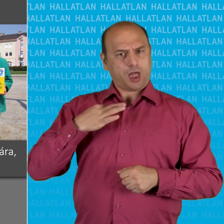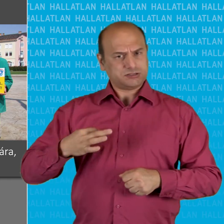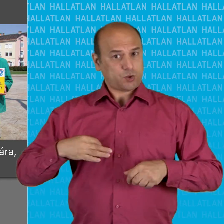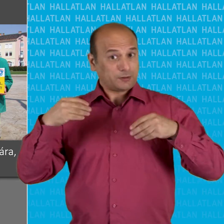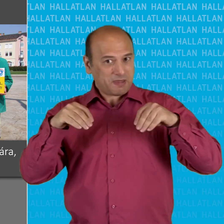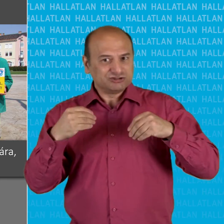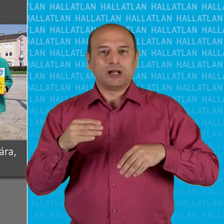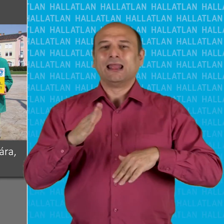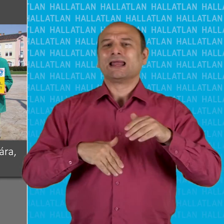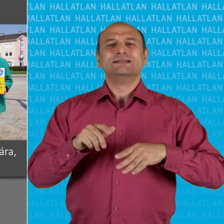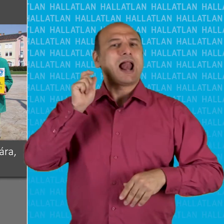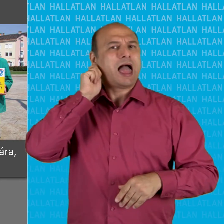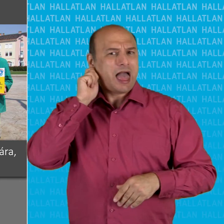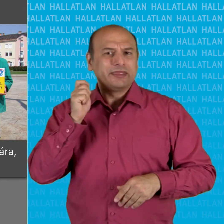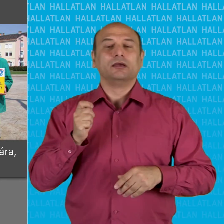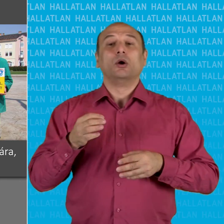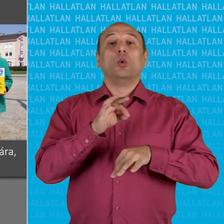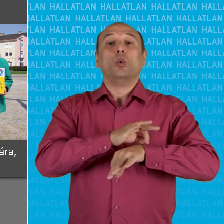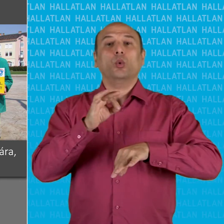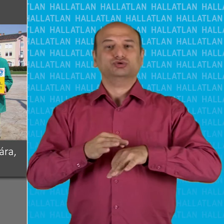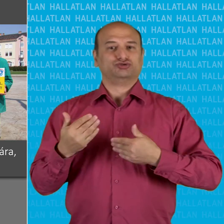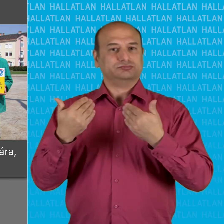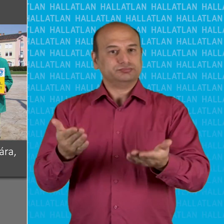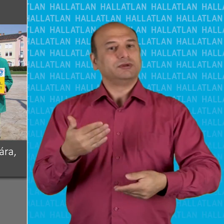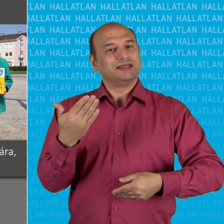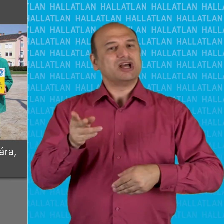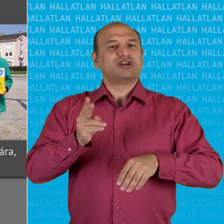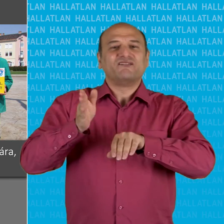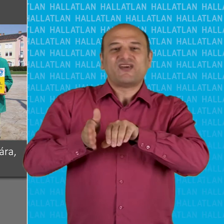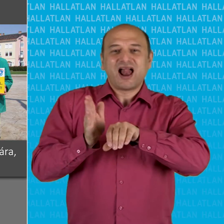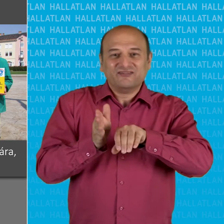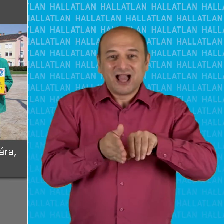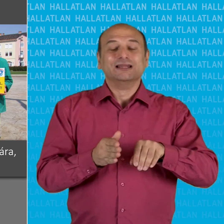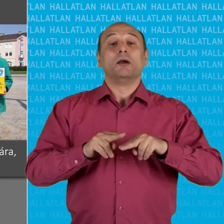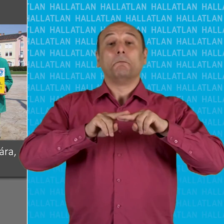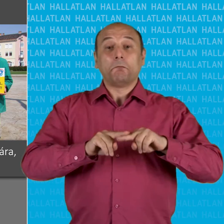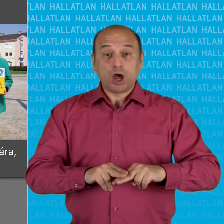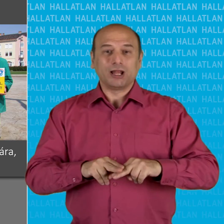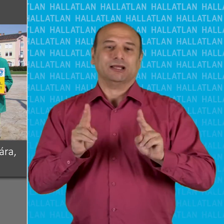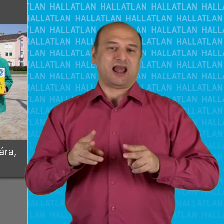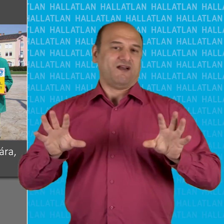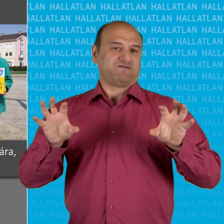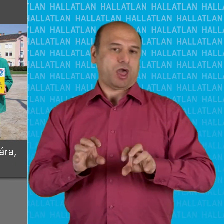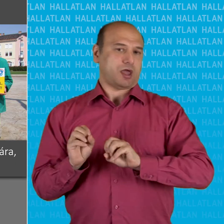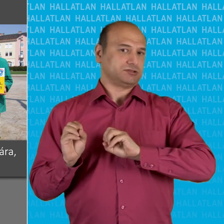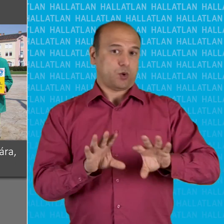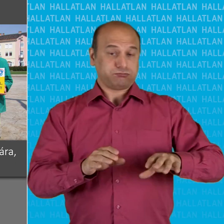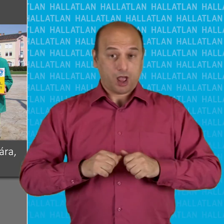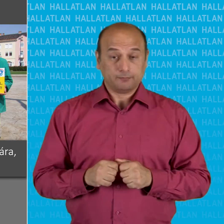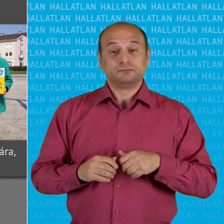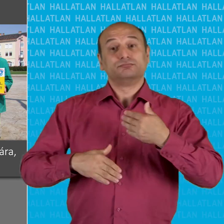Nekünk, kézilányoknak kiküldték a húst felvágni és a maradékot lefagyasztani.